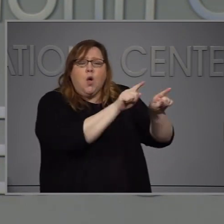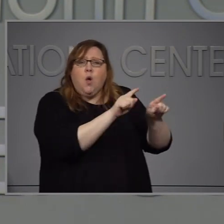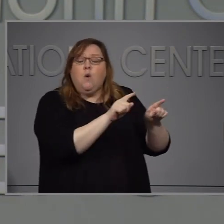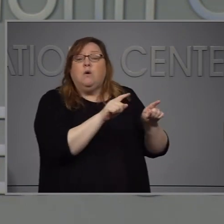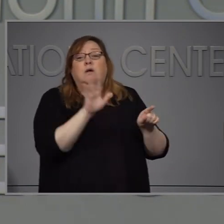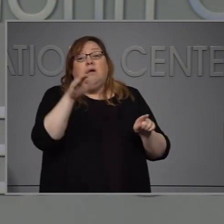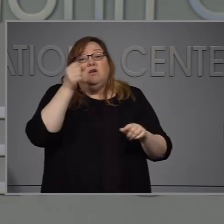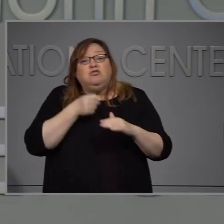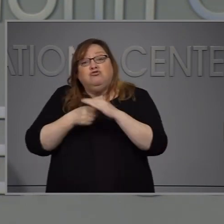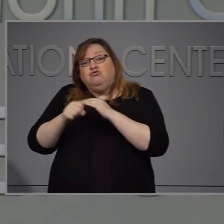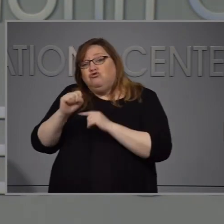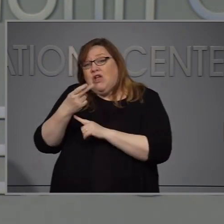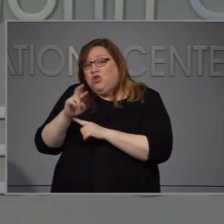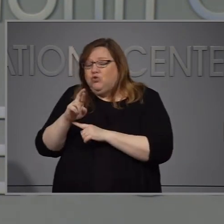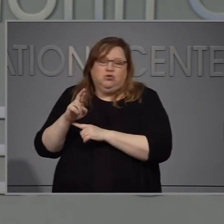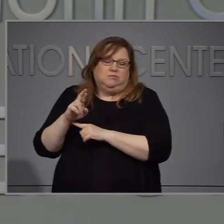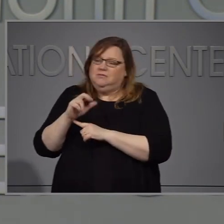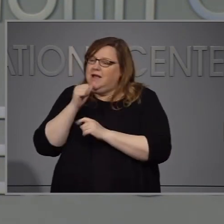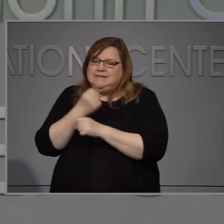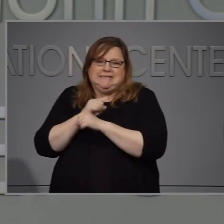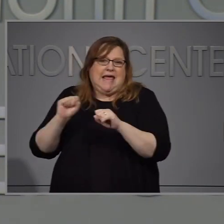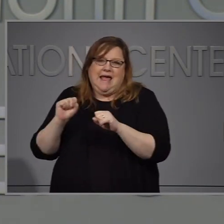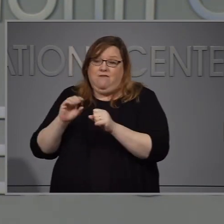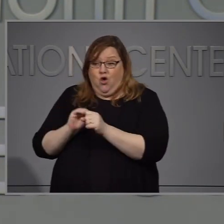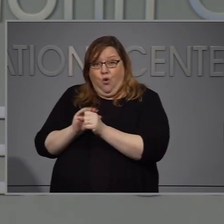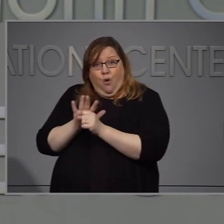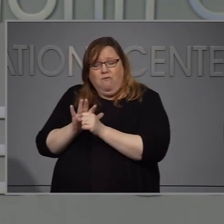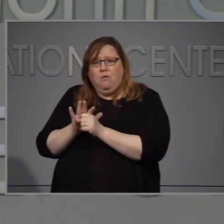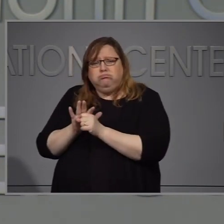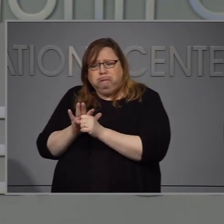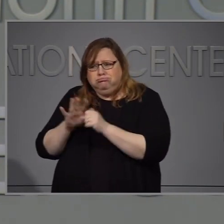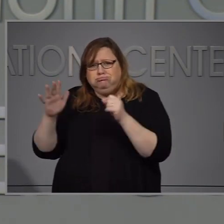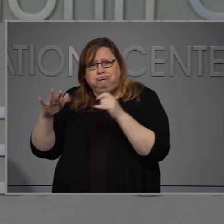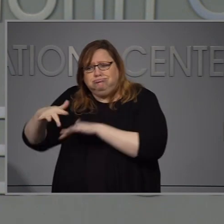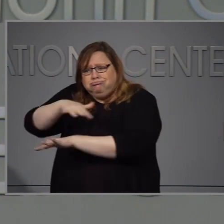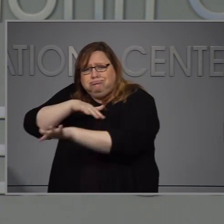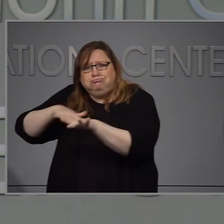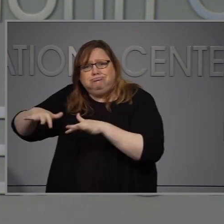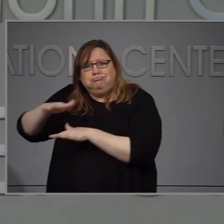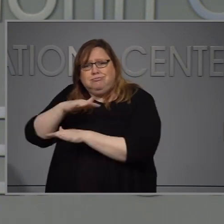amigos a un lugar seguro, in el interés del esta de no no te el ir a un refugio no va a